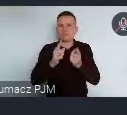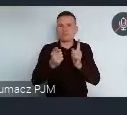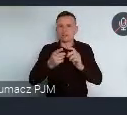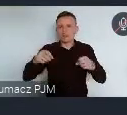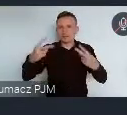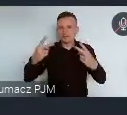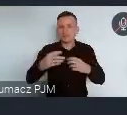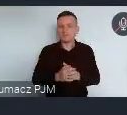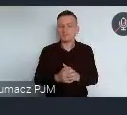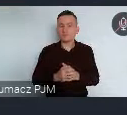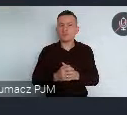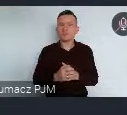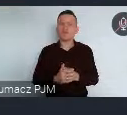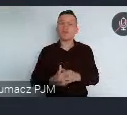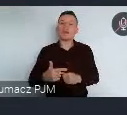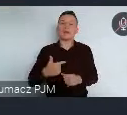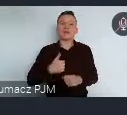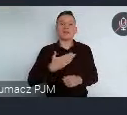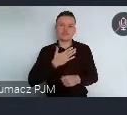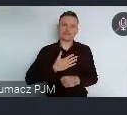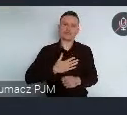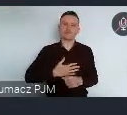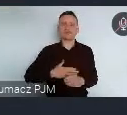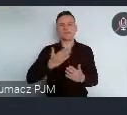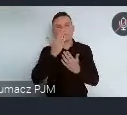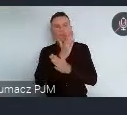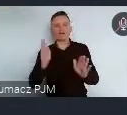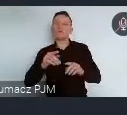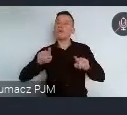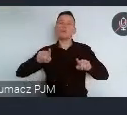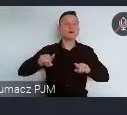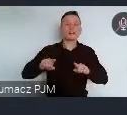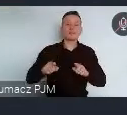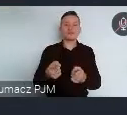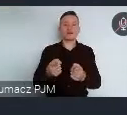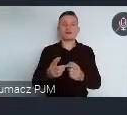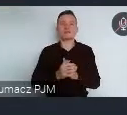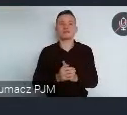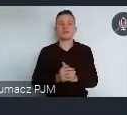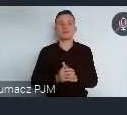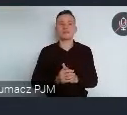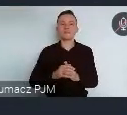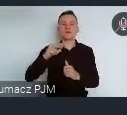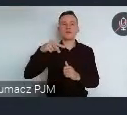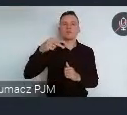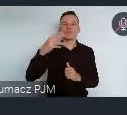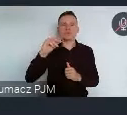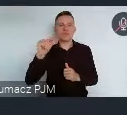i mam przyjemność zaprezentować organizację UNEP/GRID Warszawa, która współpracuje od...